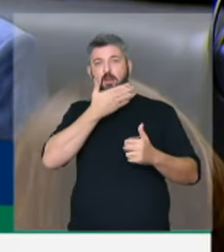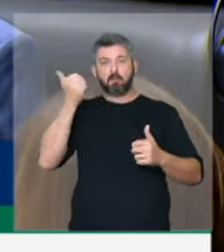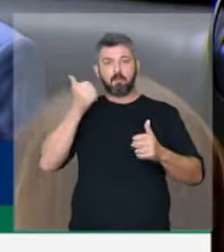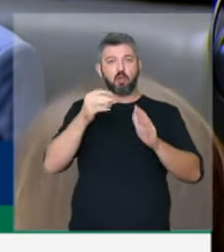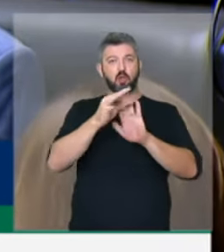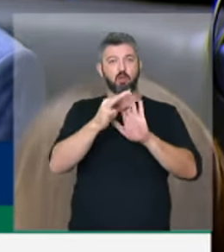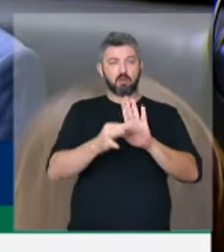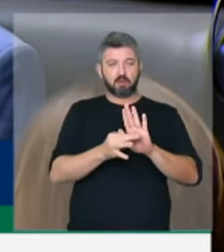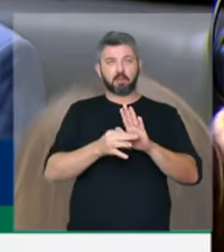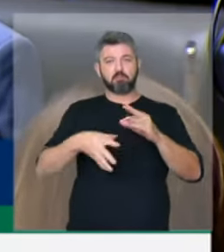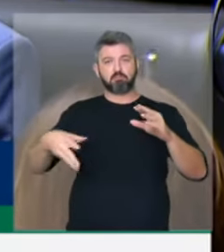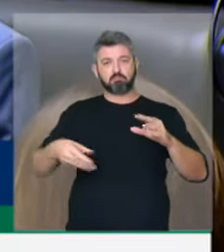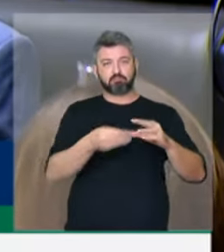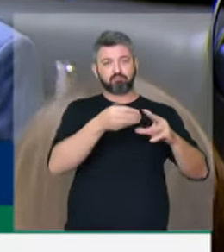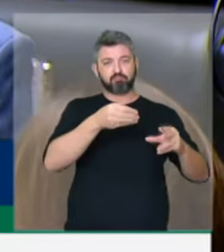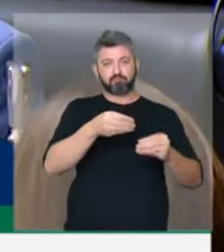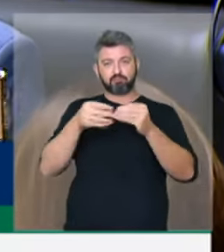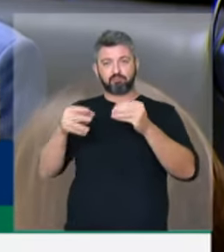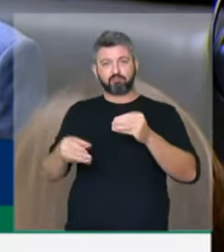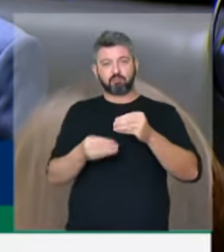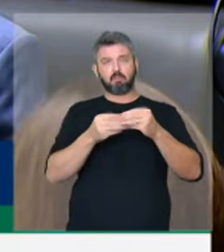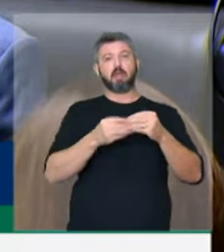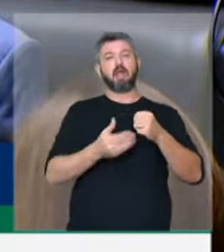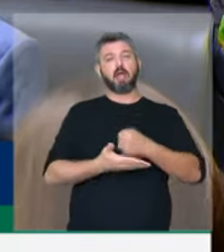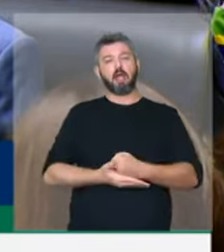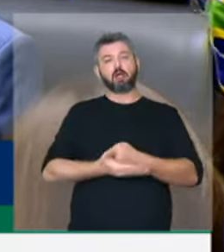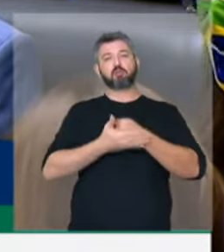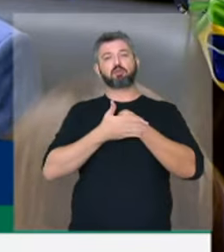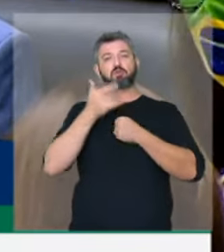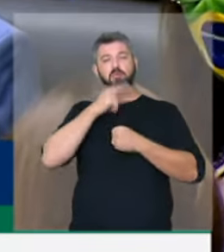APERFEIÇOAR O TEXTO NOS DERAM COLABORAÇÃO PARA QUE ESSE TEXTO FICASSE DO TAMANHO EXATO PARA QUE NÓS PUDÀSSEMOS